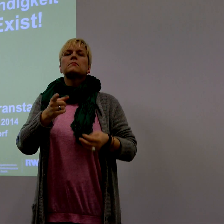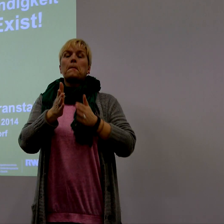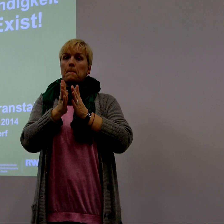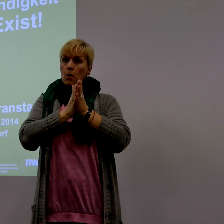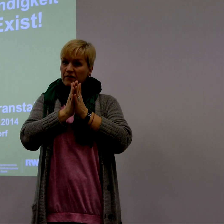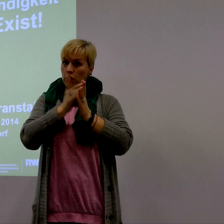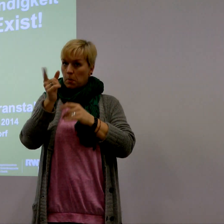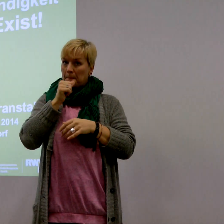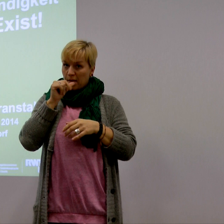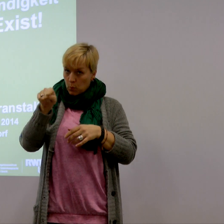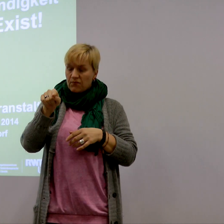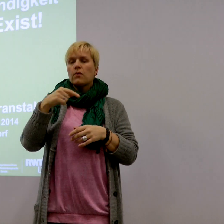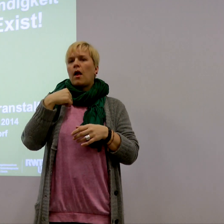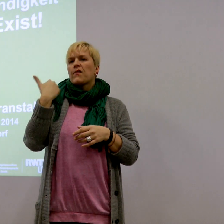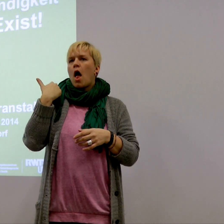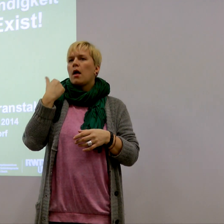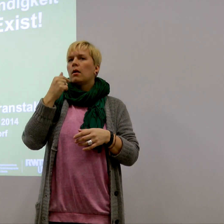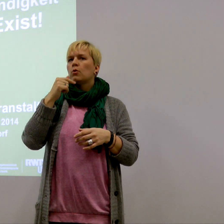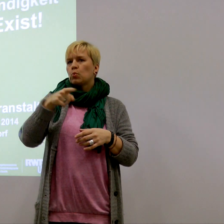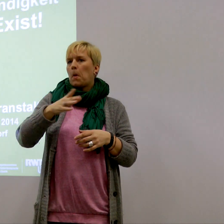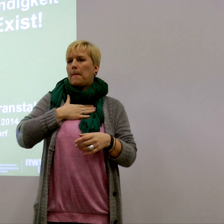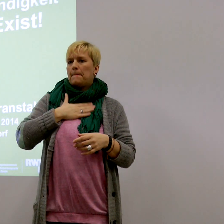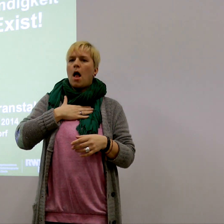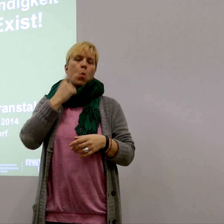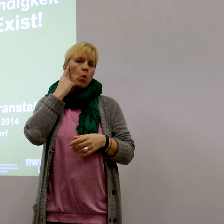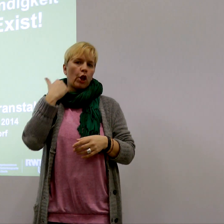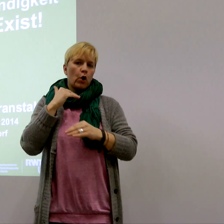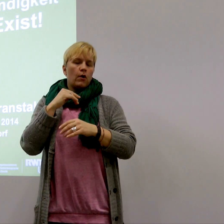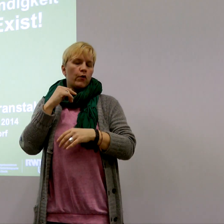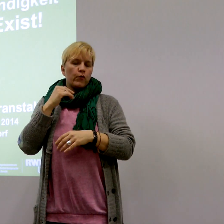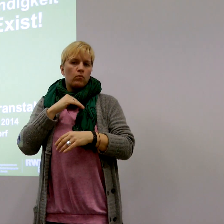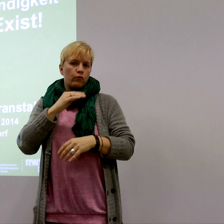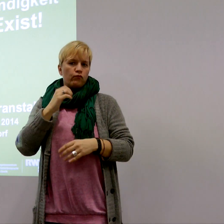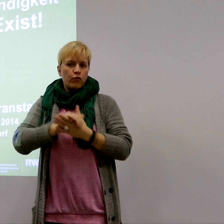Die Motivation für diese selbstständige Berufsausübung bekam ich durch einen hörenden Freund,